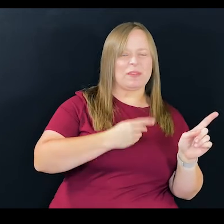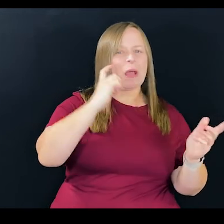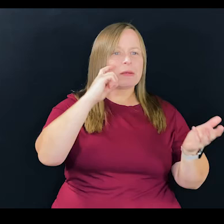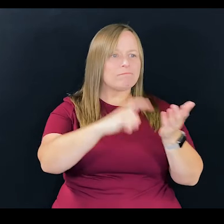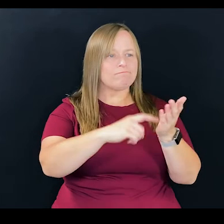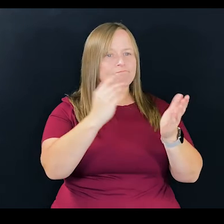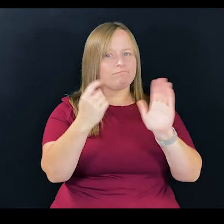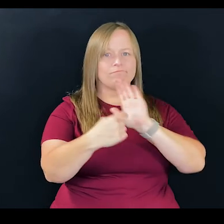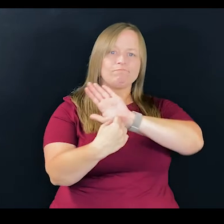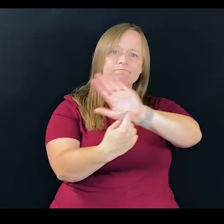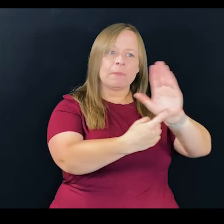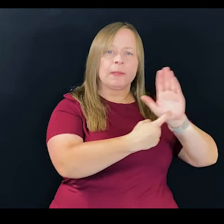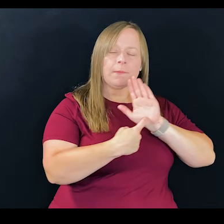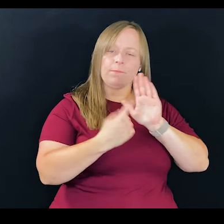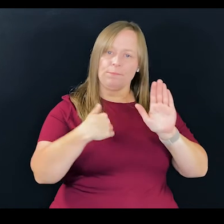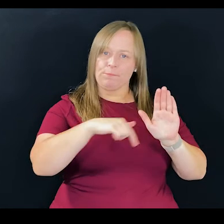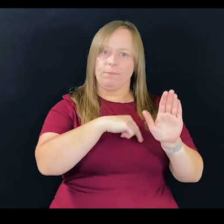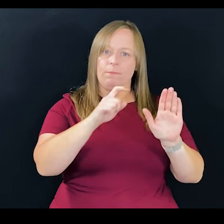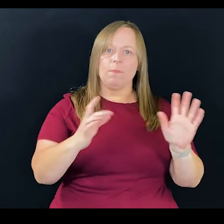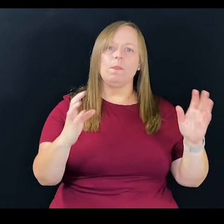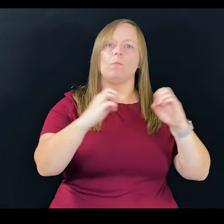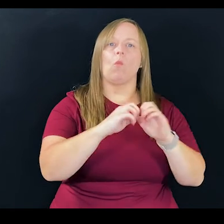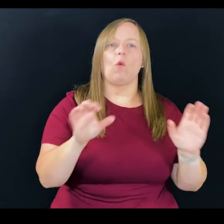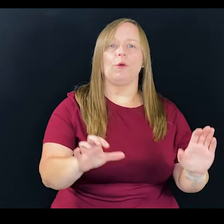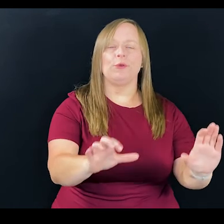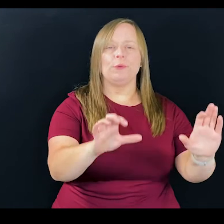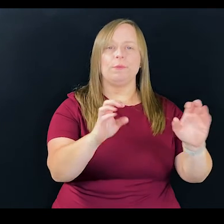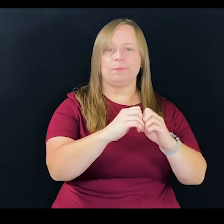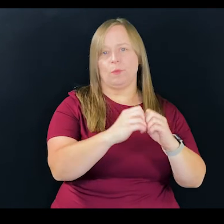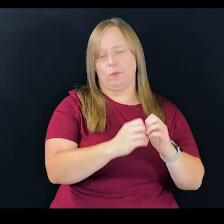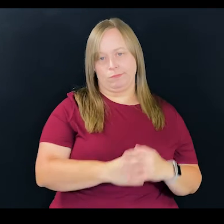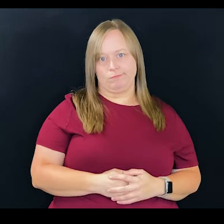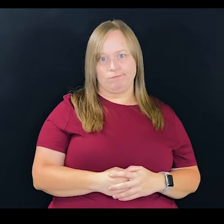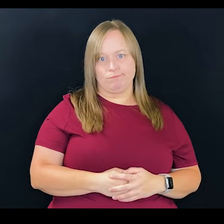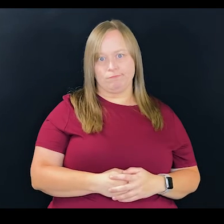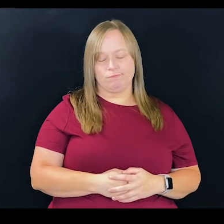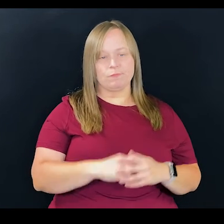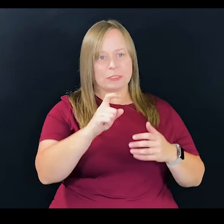Entonces, yo quiero llamar la atención a que nosotros tenemos que hacer más